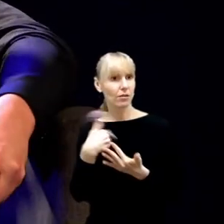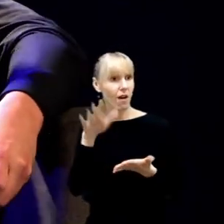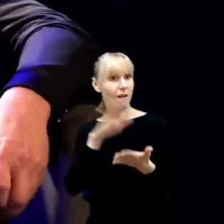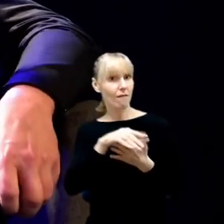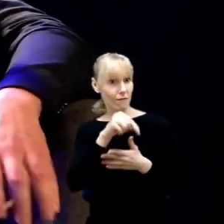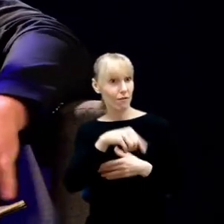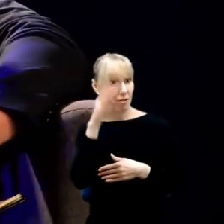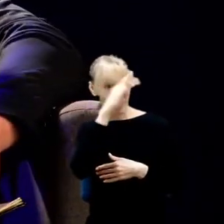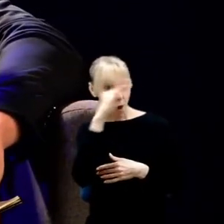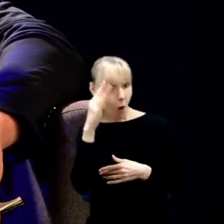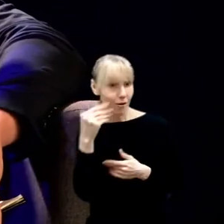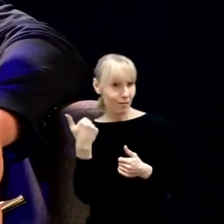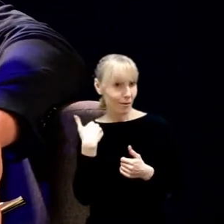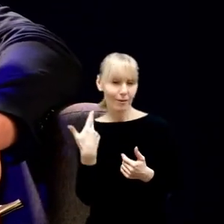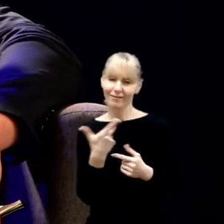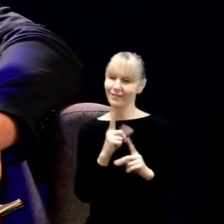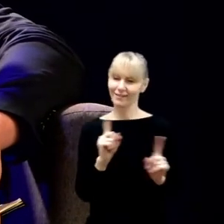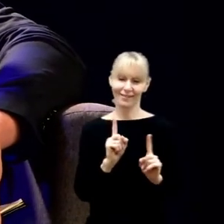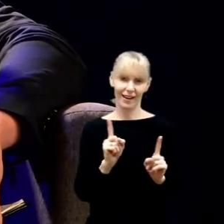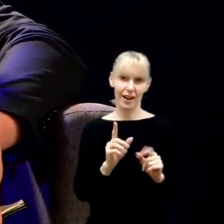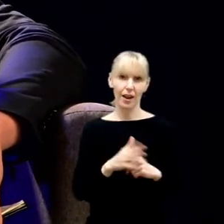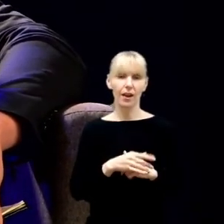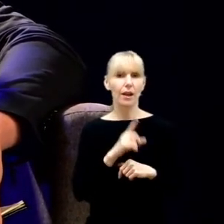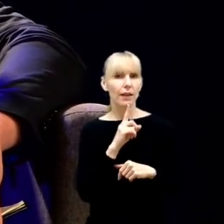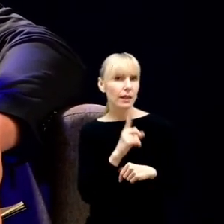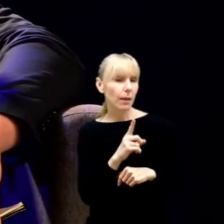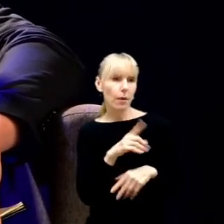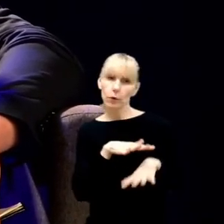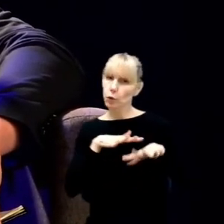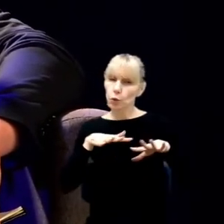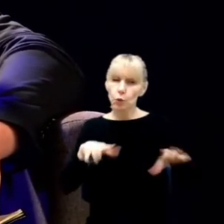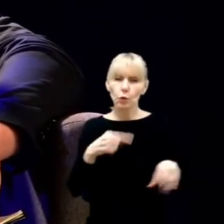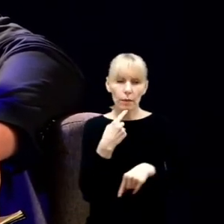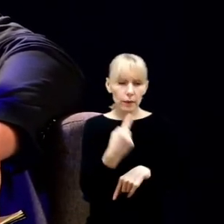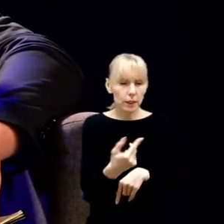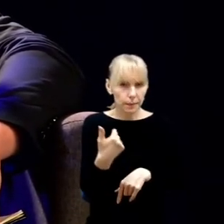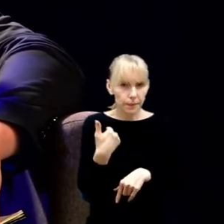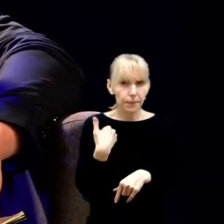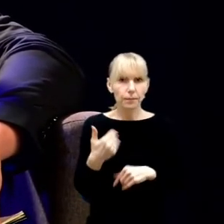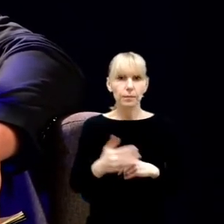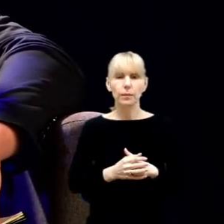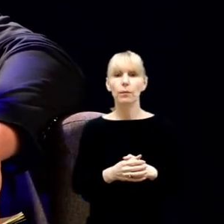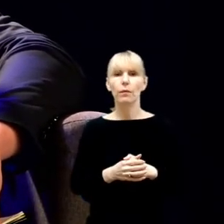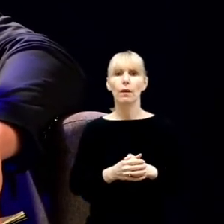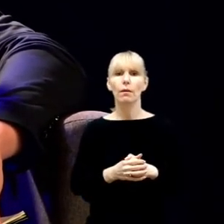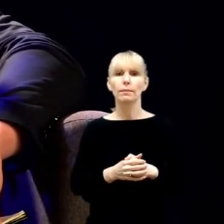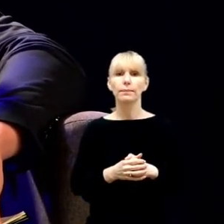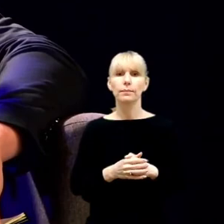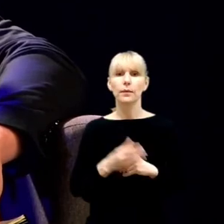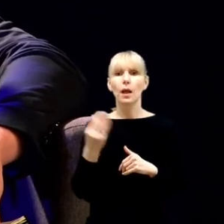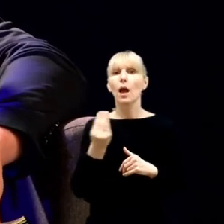właściwie Państwo przed nami powiedzieli. Niemniej jednak jeszcze pozostał jeden aspekt